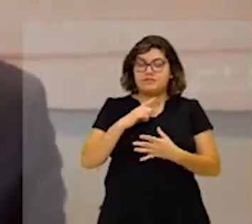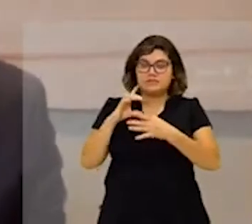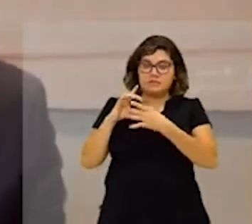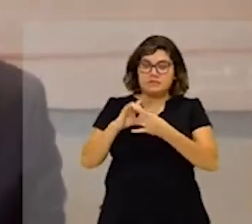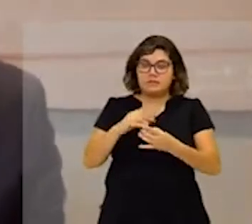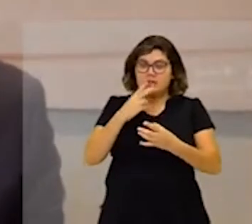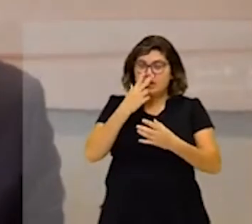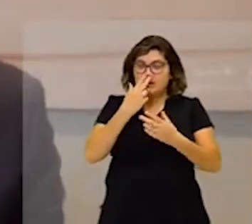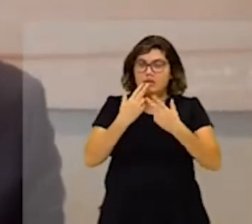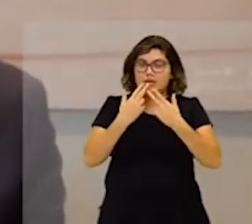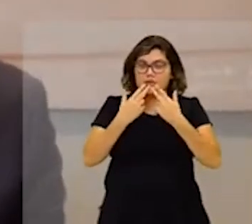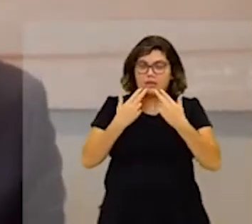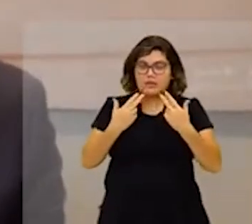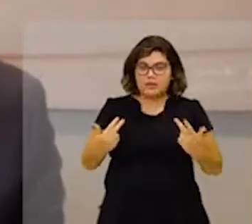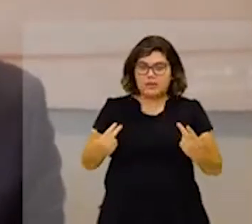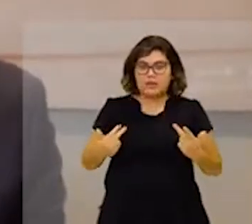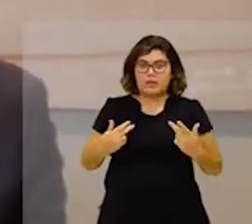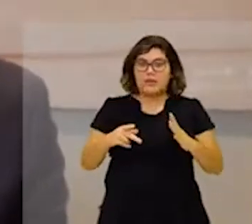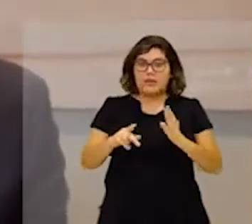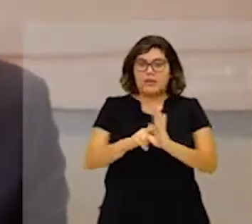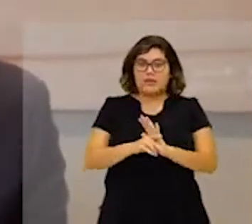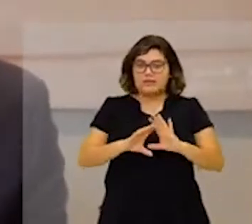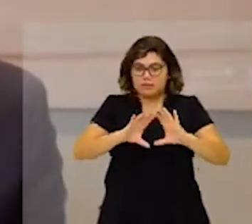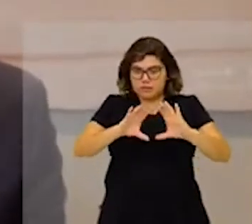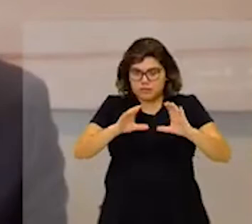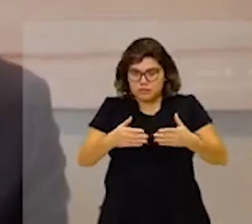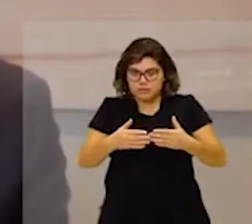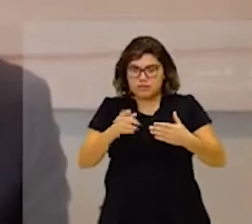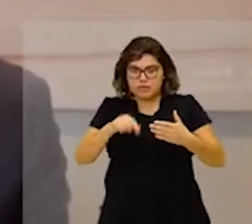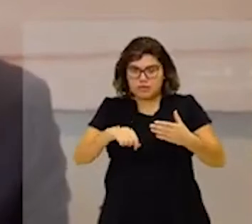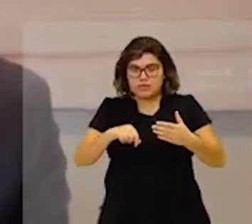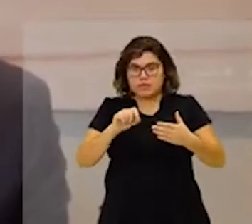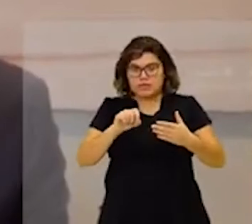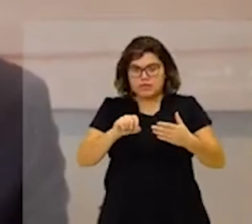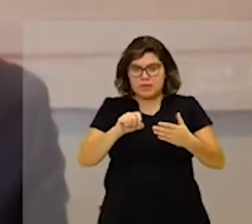questão da candidatura coletiva professora Lara que foi a questão seguinte eu tenho que analisar